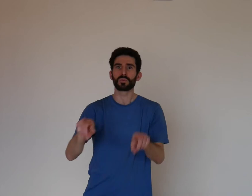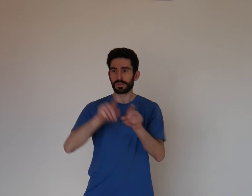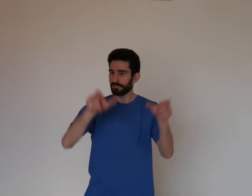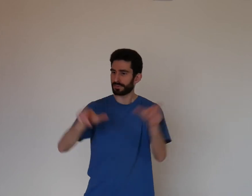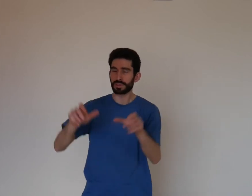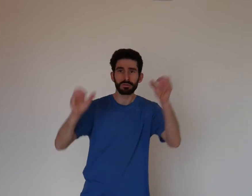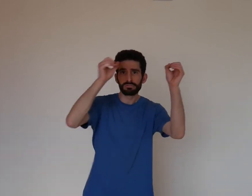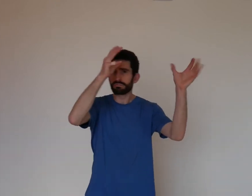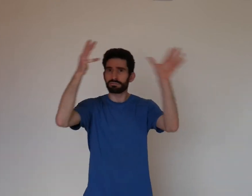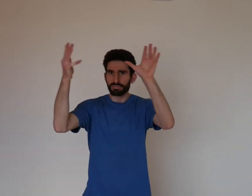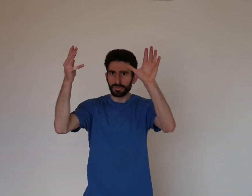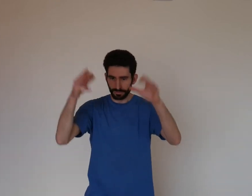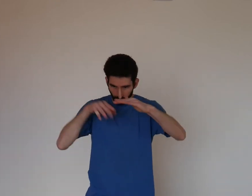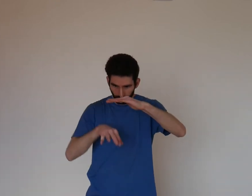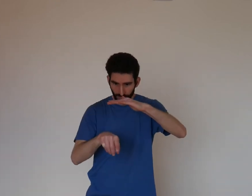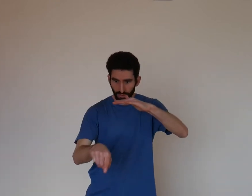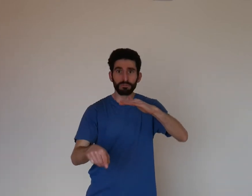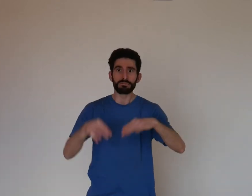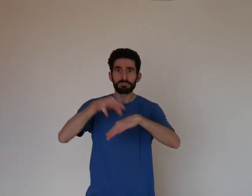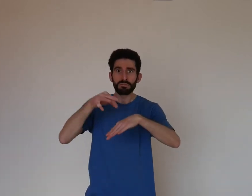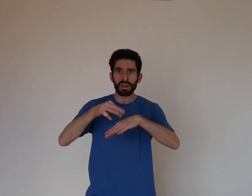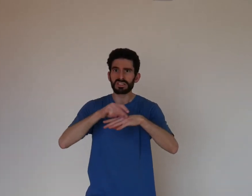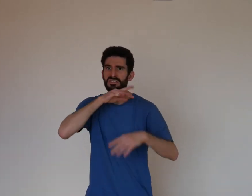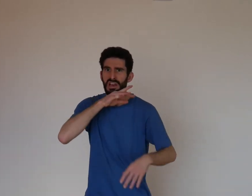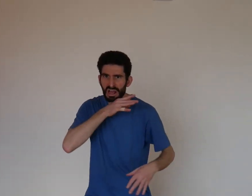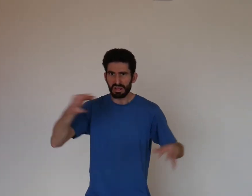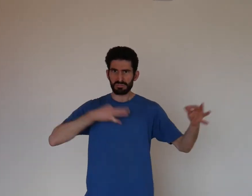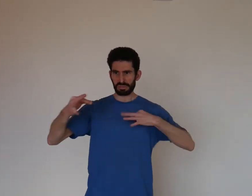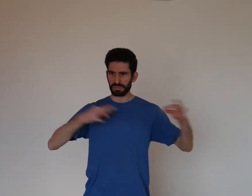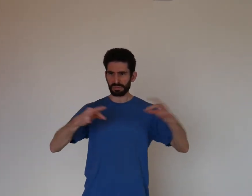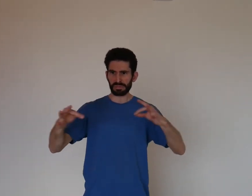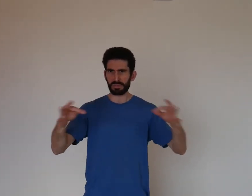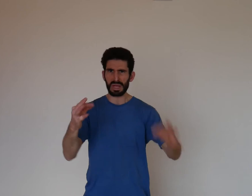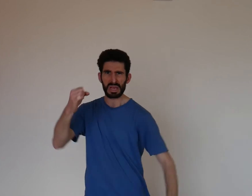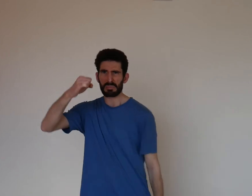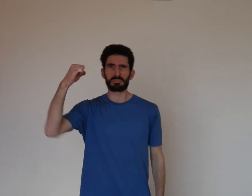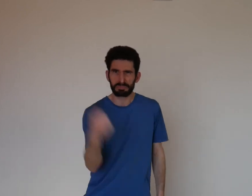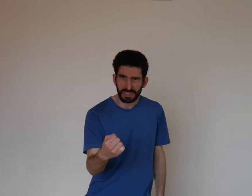Les gens craignaient aussi que l'eau sale sous la rue provoque davantage d'épidémies.